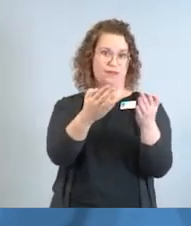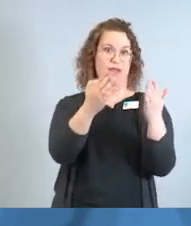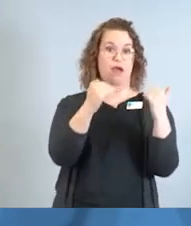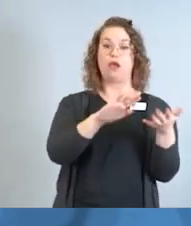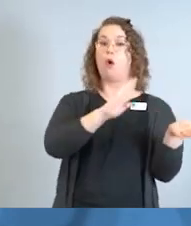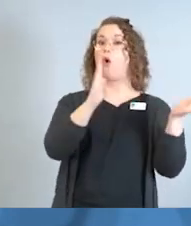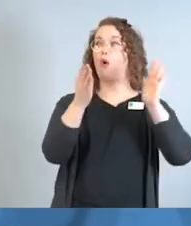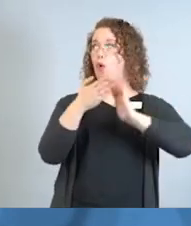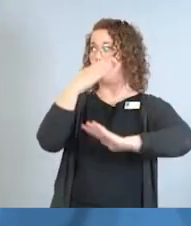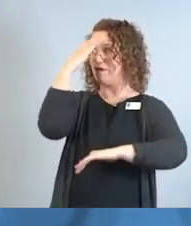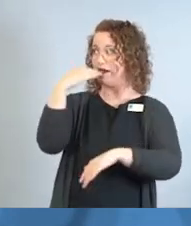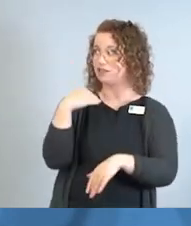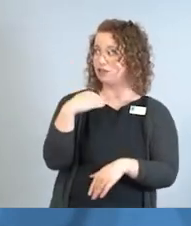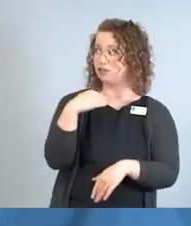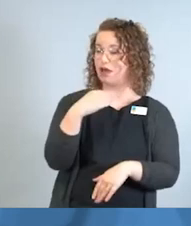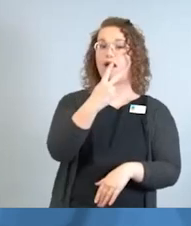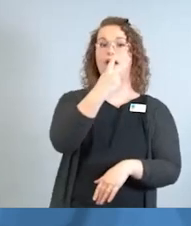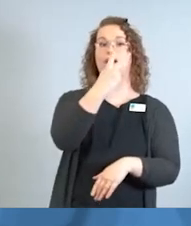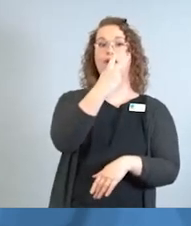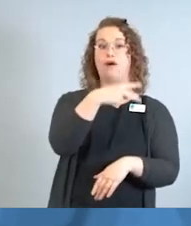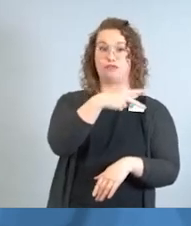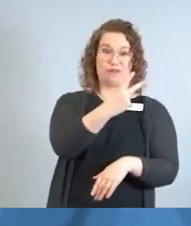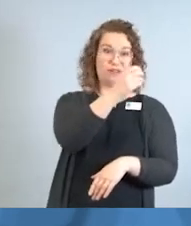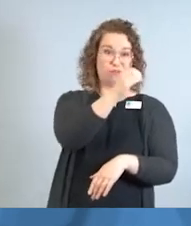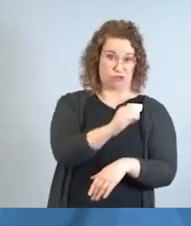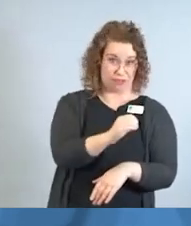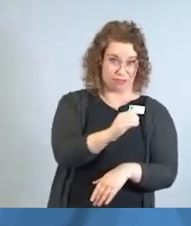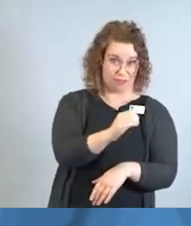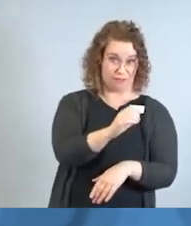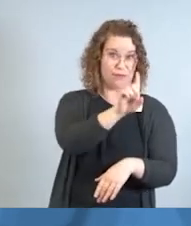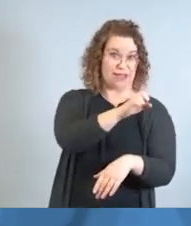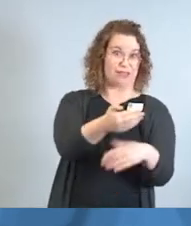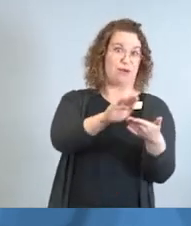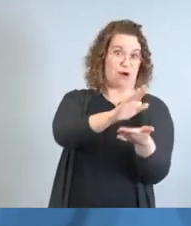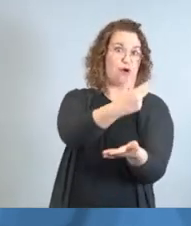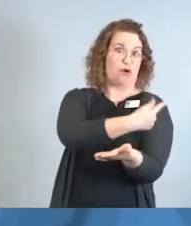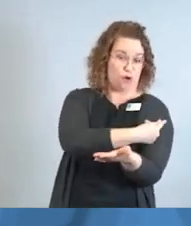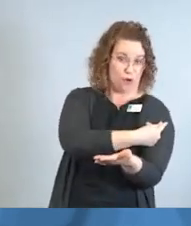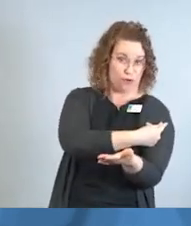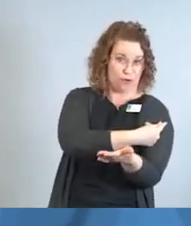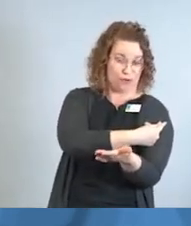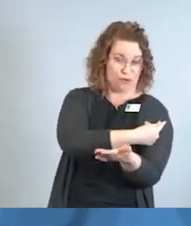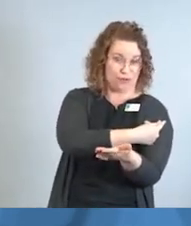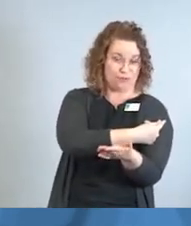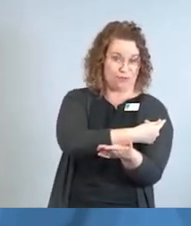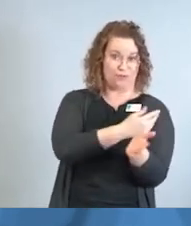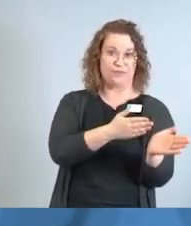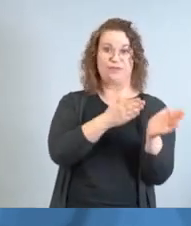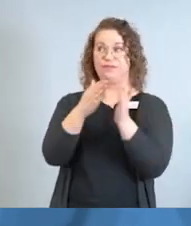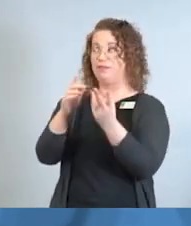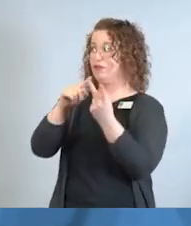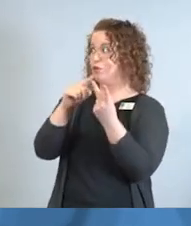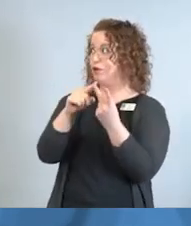Kaksi annosta on saanut vain kaksi prosenttia, koska siirryimme 12 viikon annosväliin.